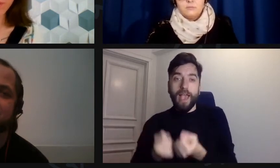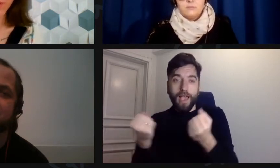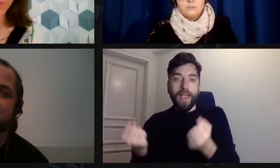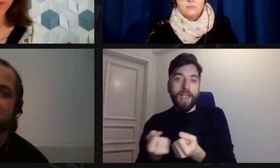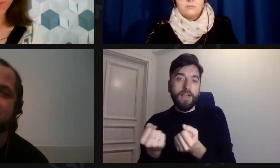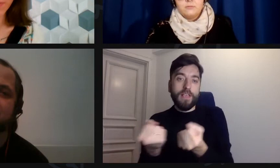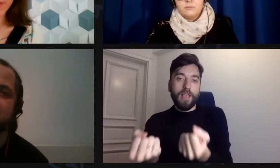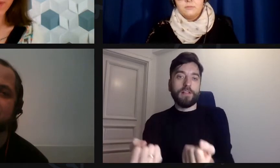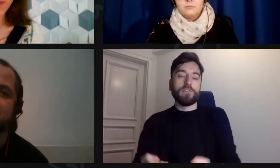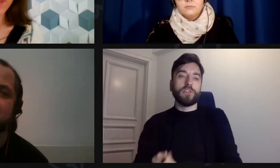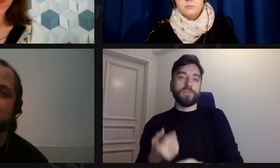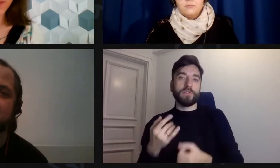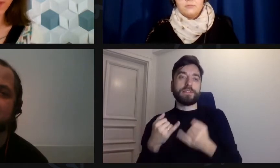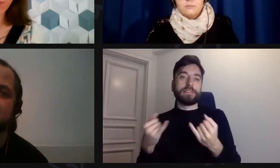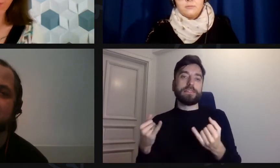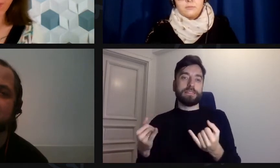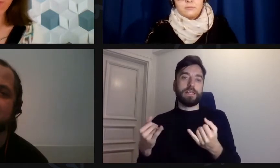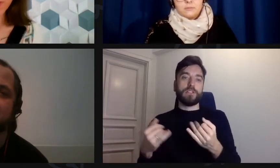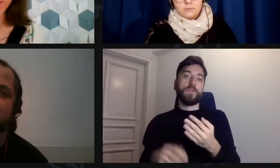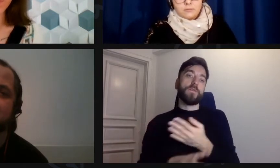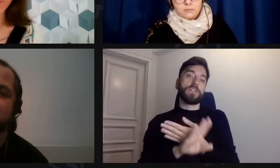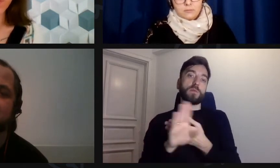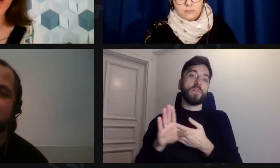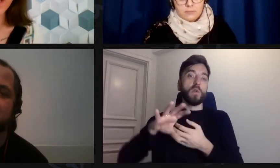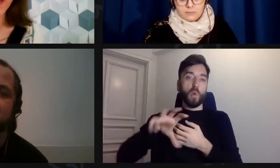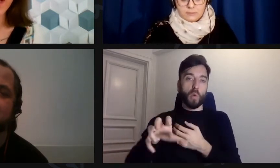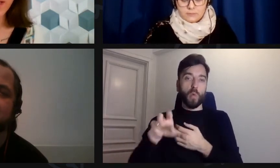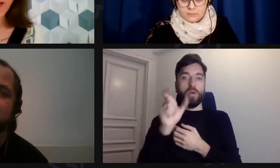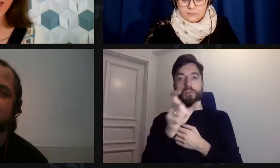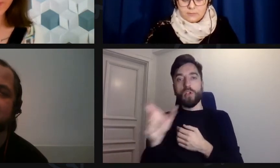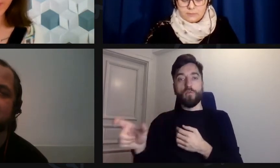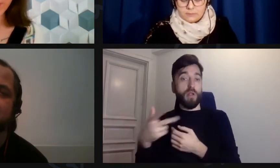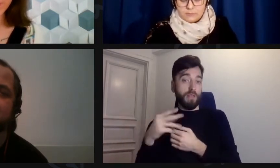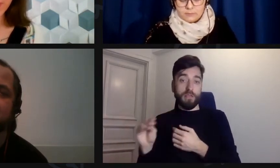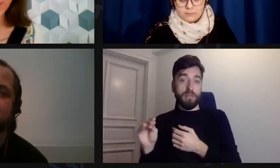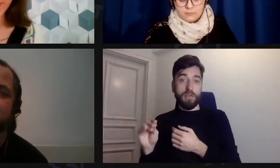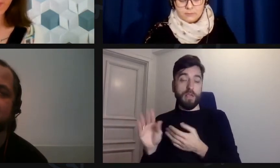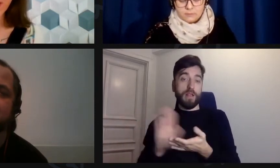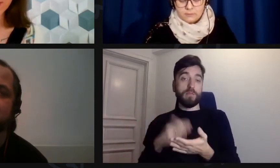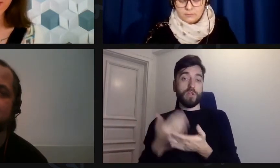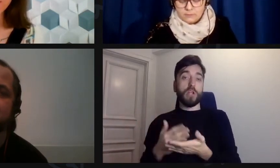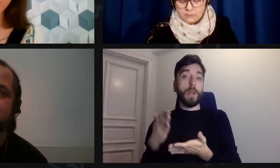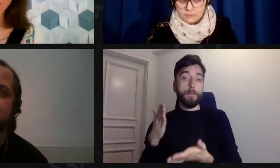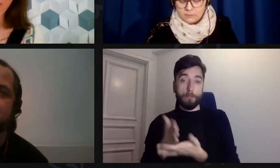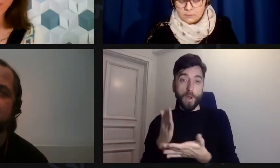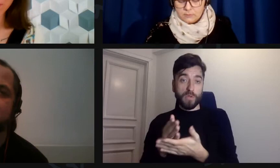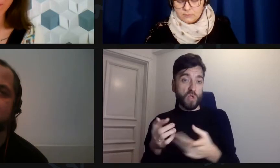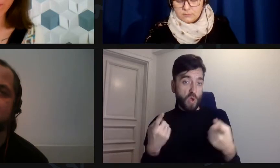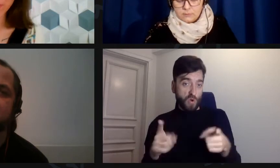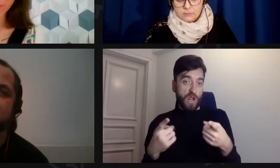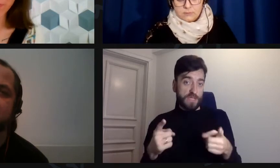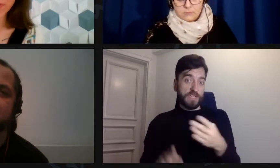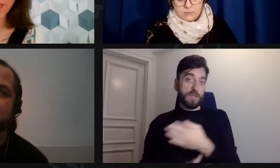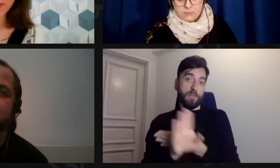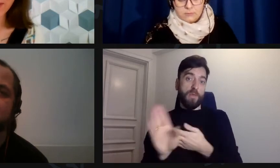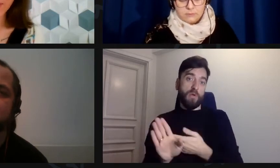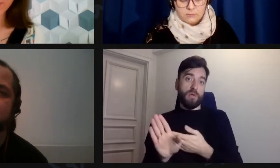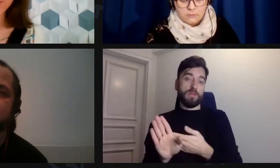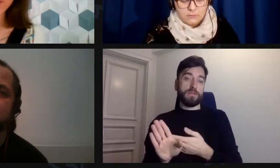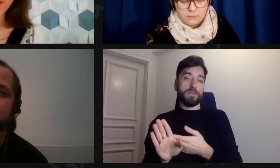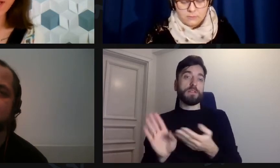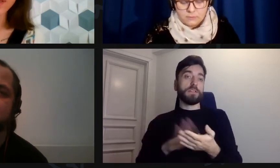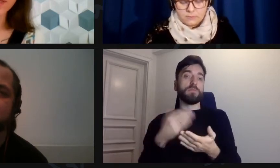Mogą nie występować z grupa, ale pomoc przy samej organizacji pokazu, pomoc przy muzyce,